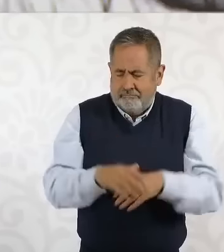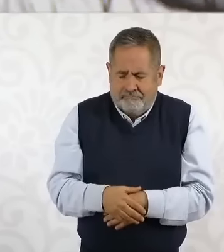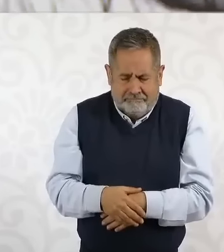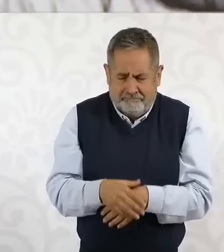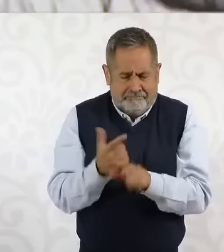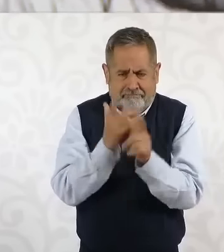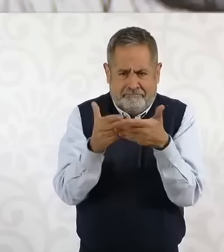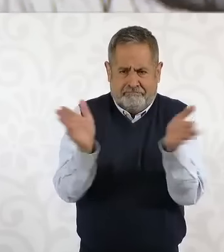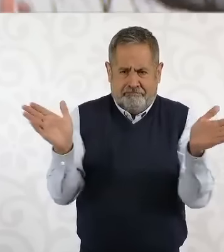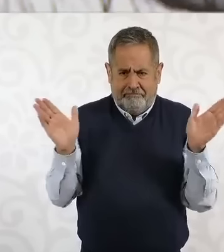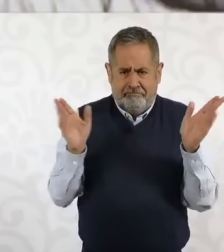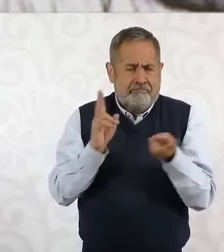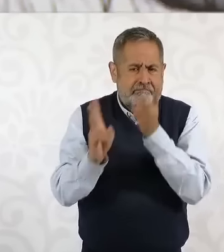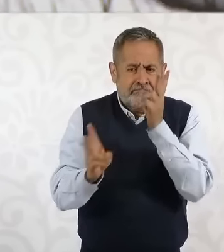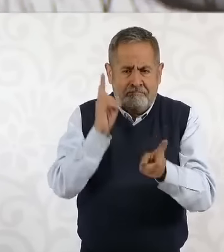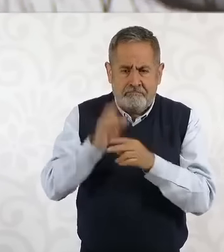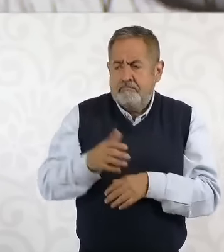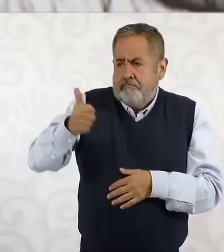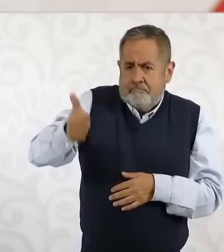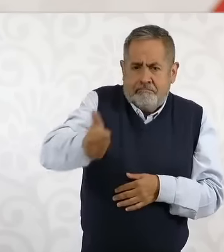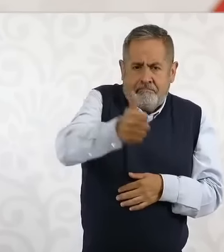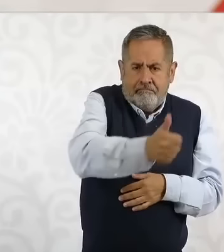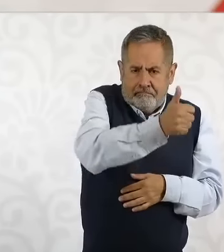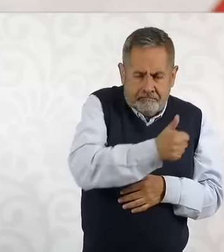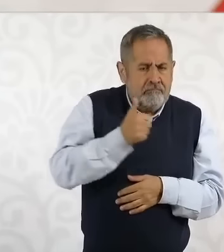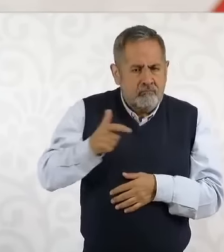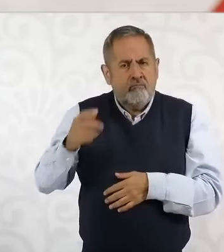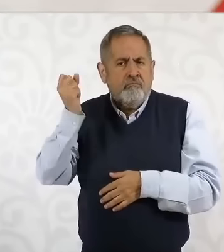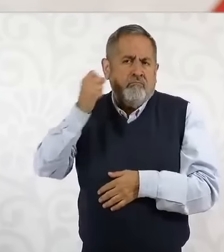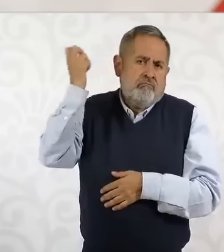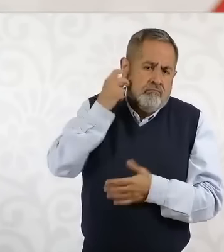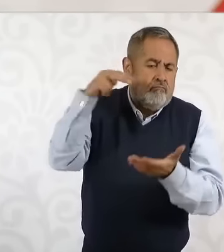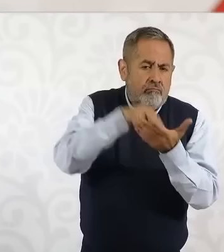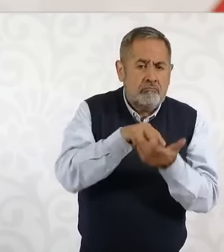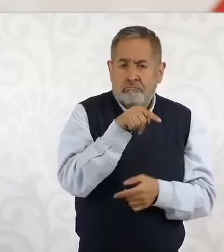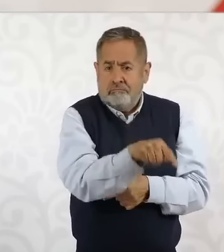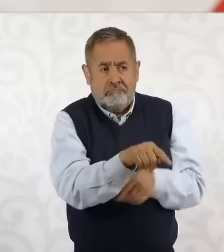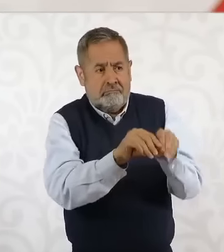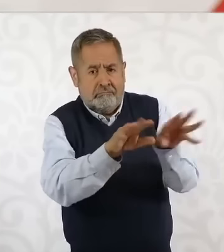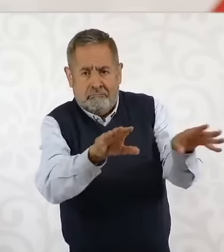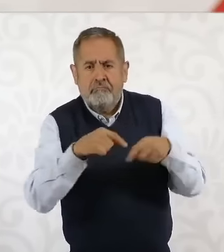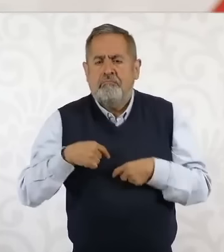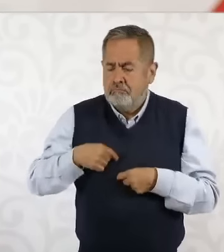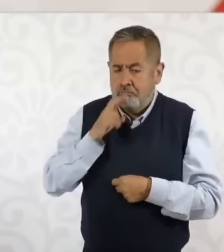abiertamente y cada quien tiene un espacio público para definirlo. Entonces, en ese sentido, aquí se